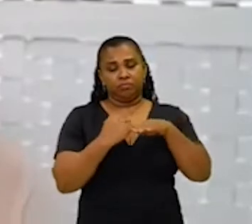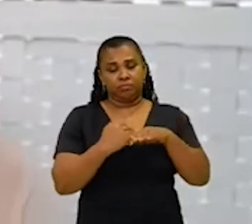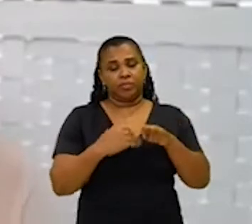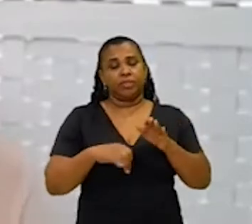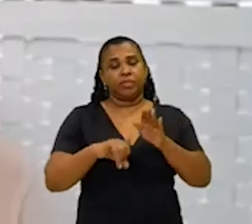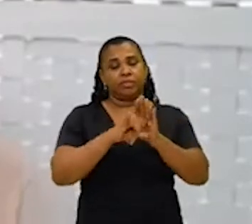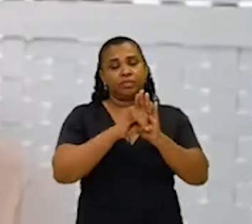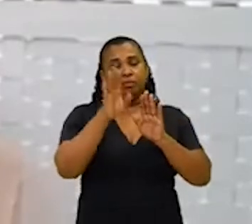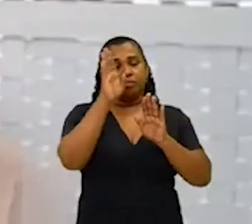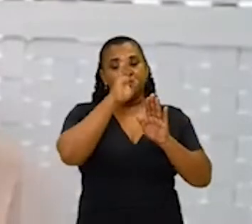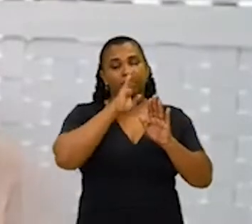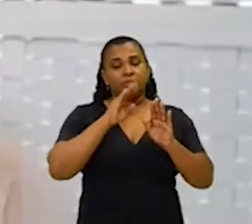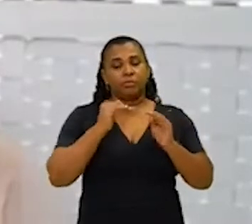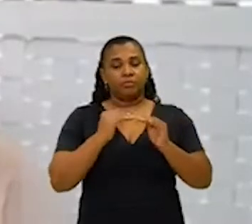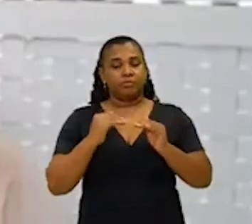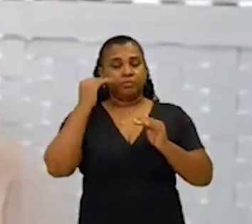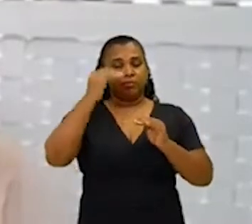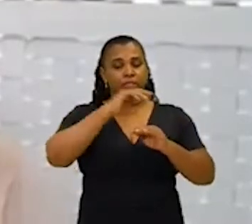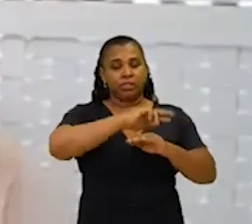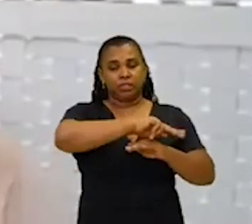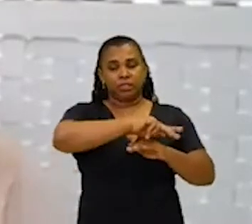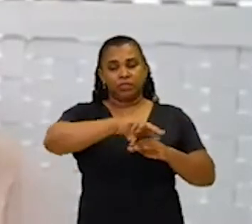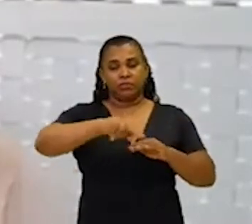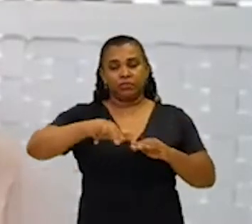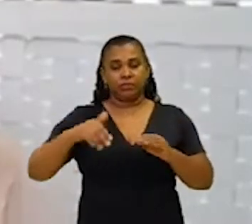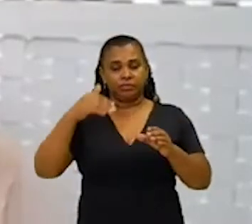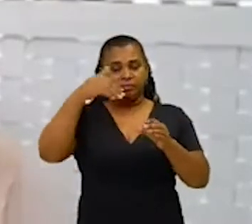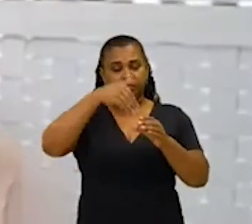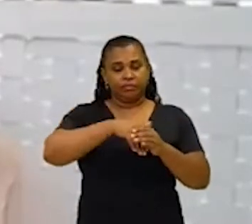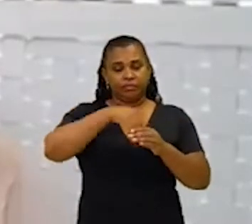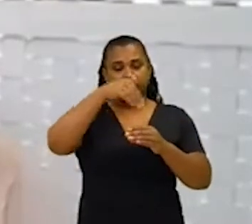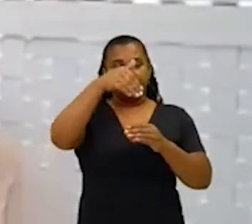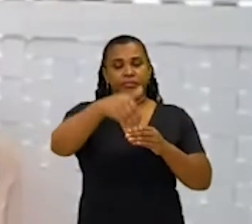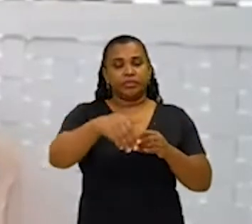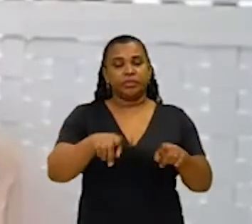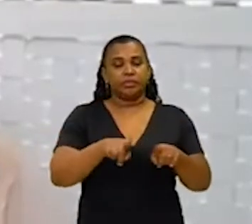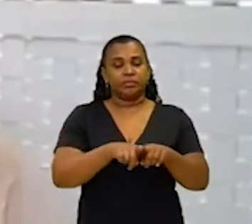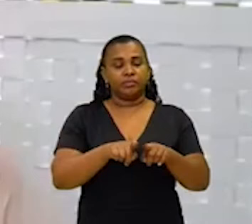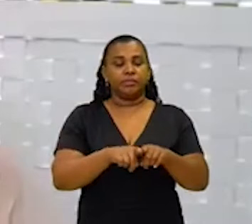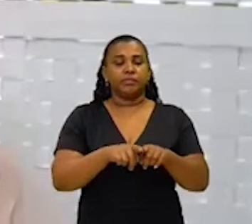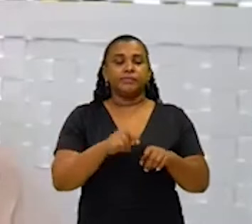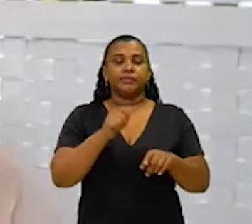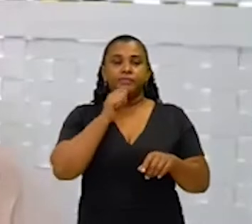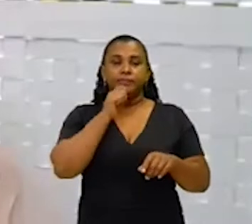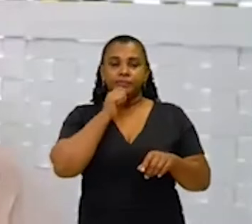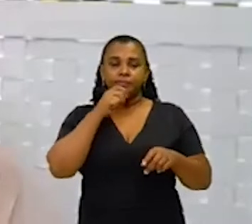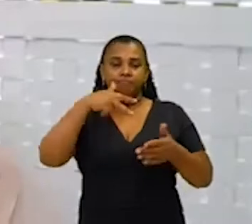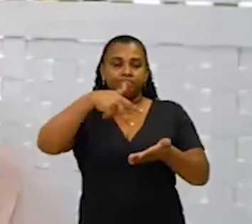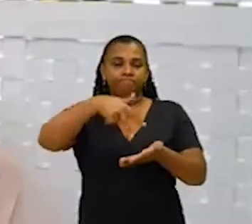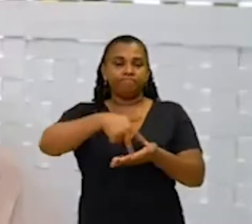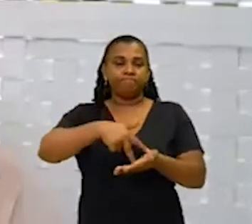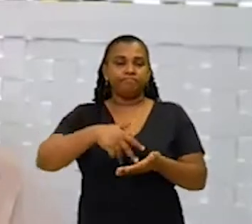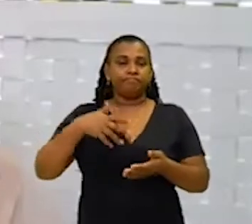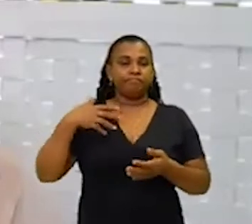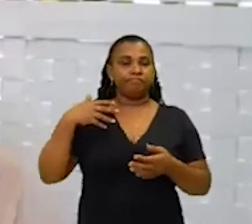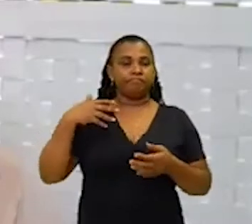é diversa tanto internamente quanto externamente e que os condicionamentos Sem a nossa presença a